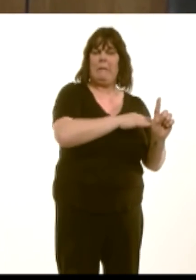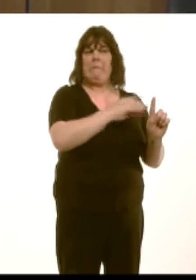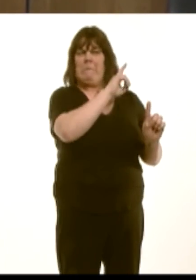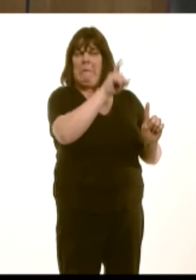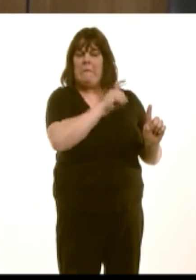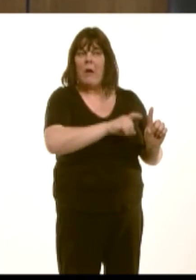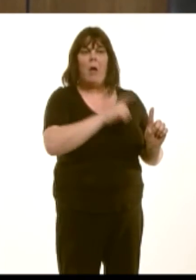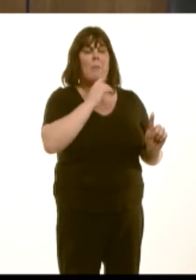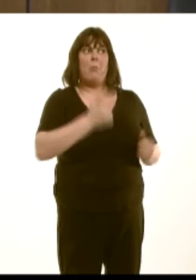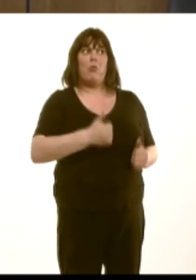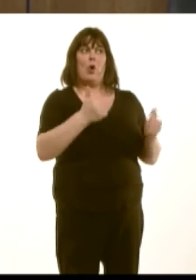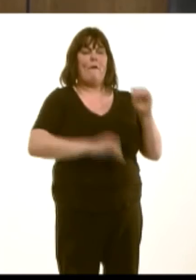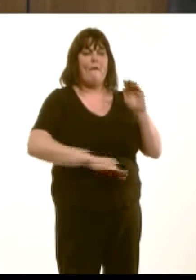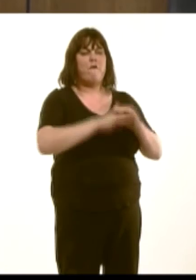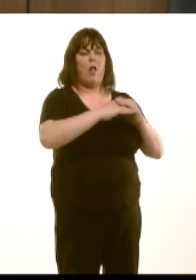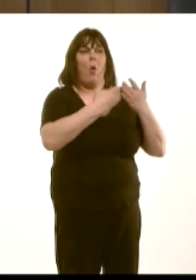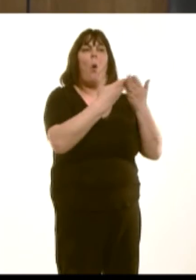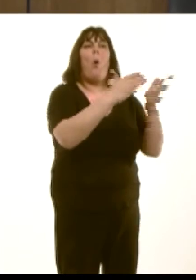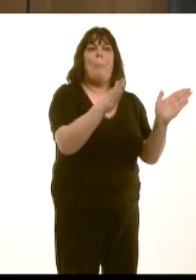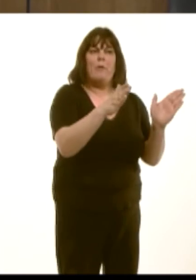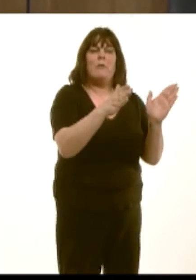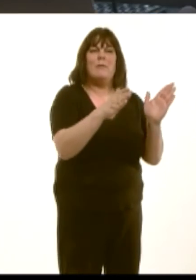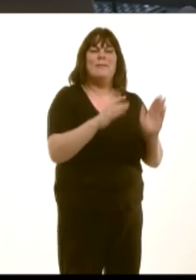rhaid i ni gofioír costau sylweddol ynghlwm ‚ gwneud hynny.